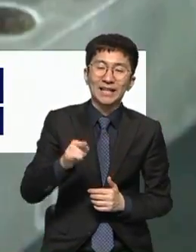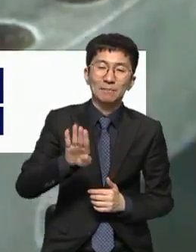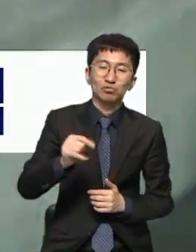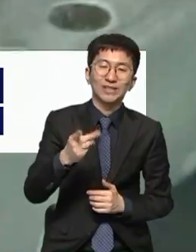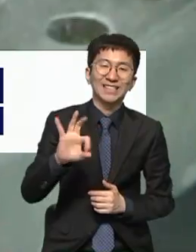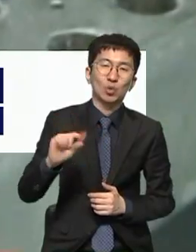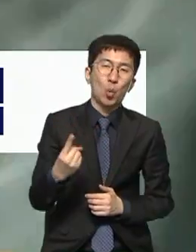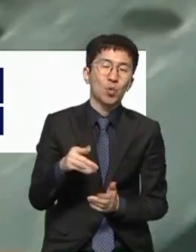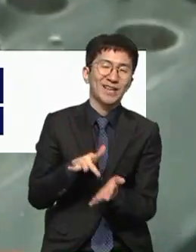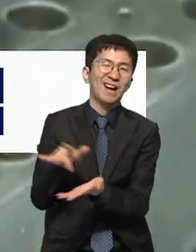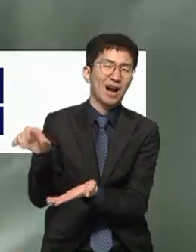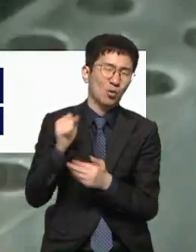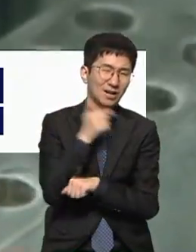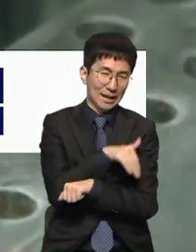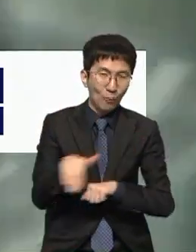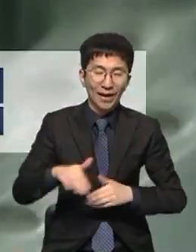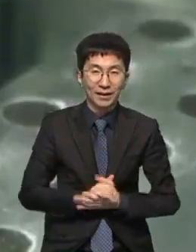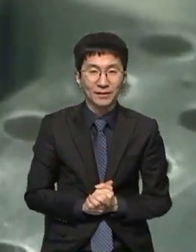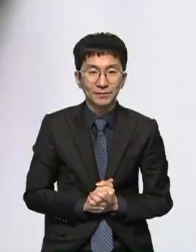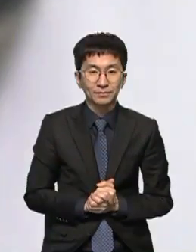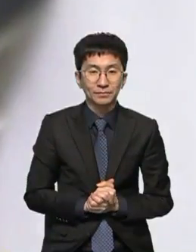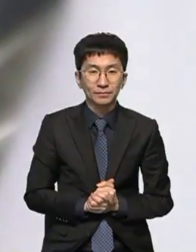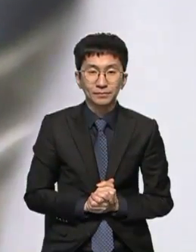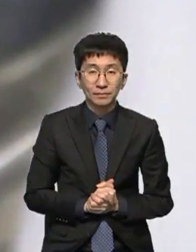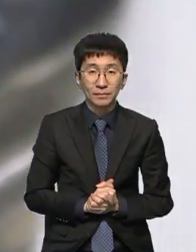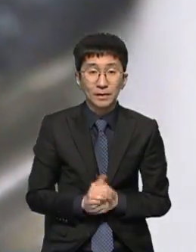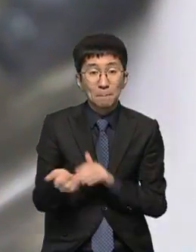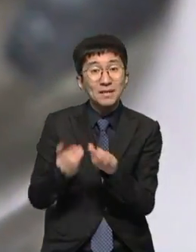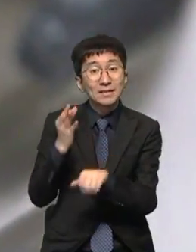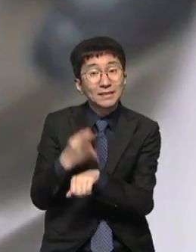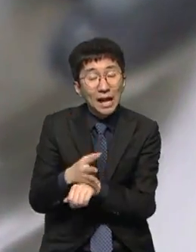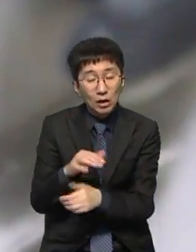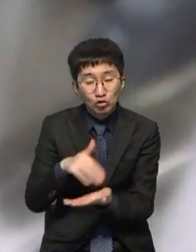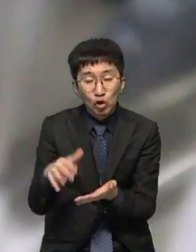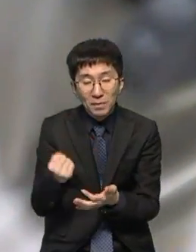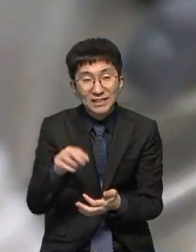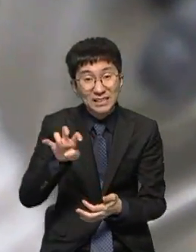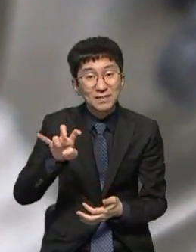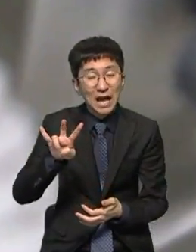라게브리오도 도입하기로 했습니다. 선구매 물량 24만 2천 명분 중 10만